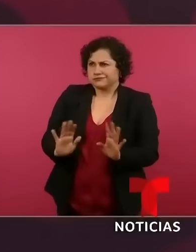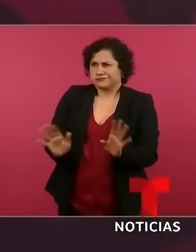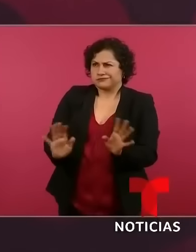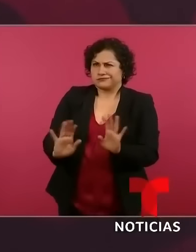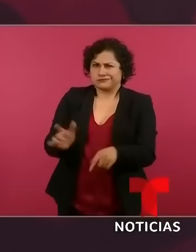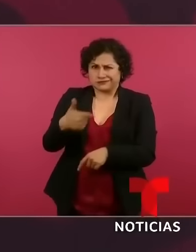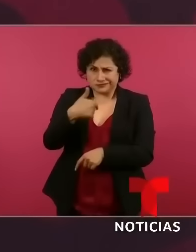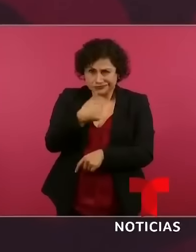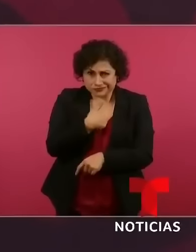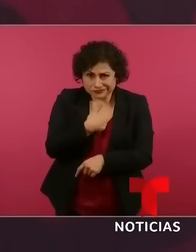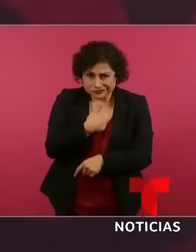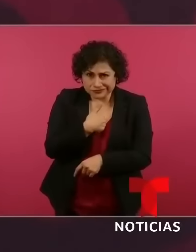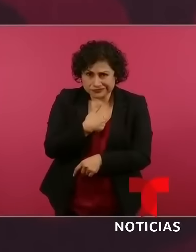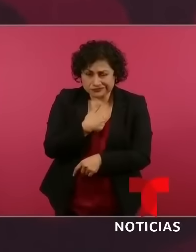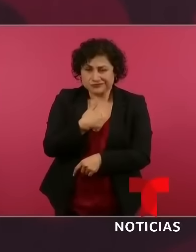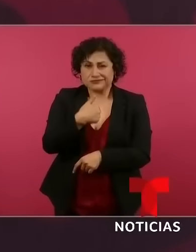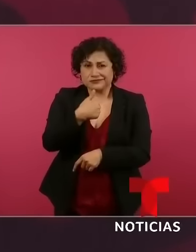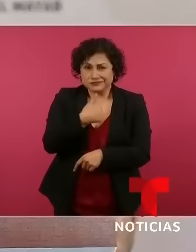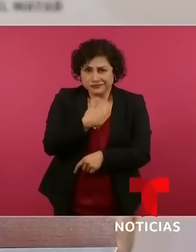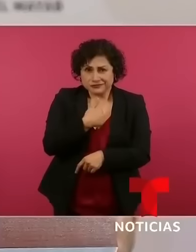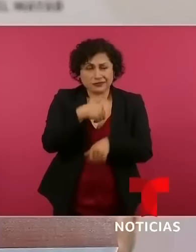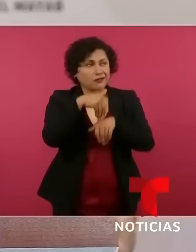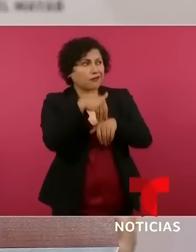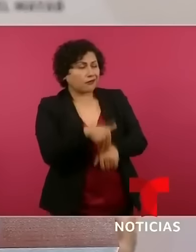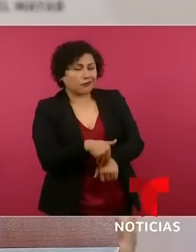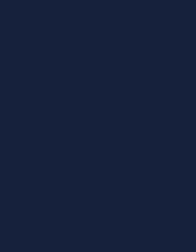ARREPIENTE DE ALGUNA MANERA DE H HABER CEDIDO ESTE ENDURECIMIENTO HABER CEDIDO ESTE ENDURECIMIENTO